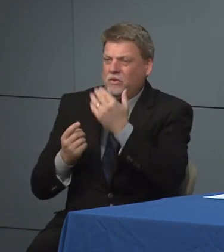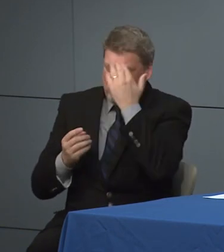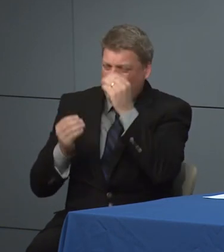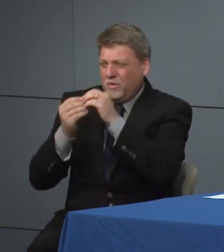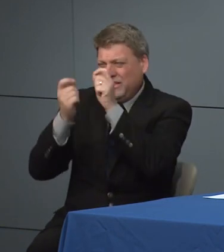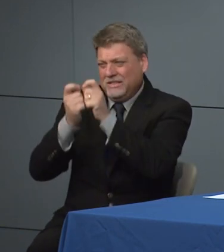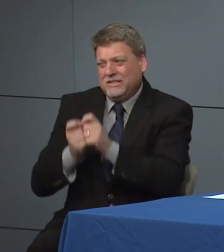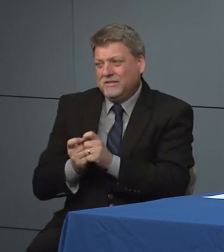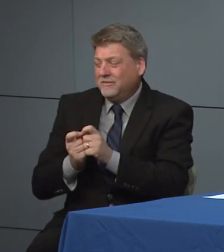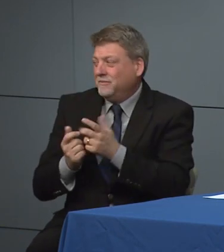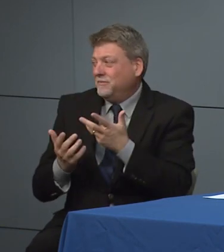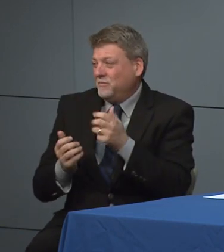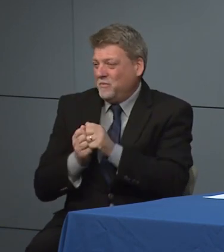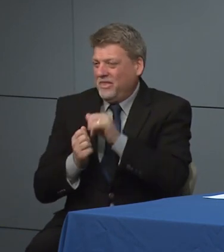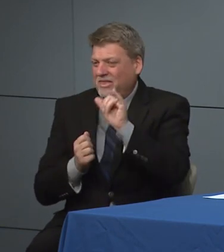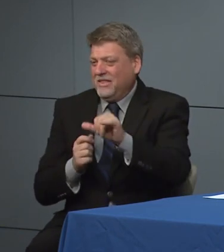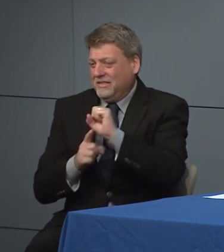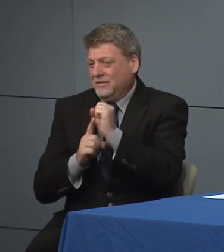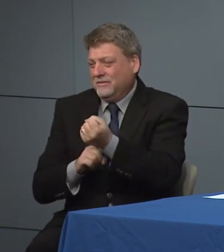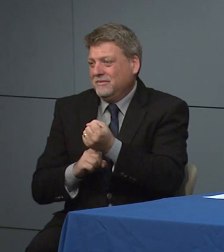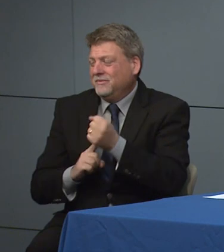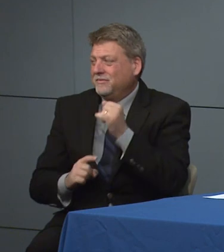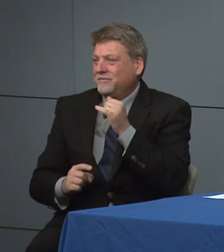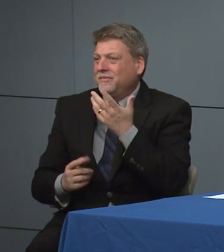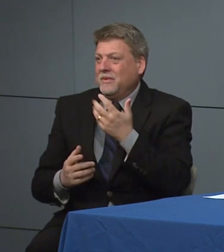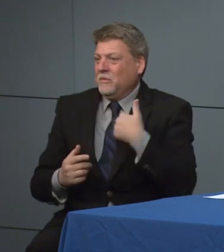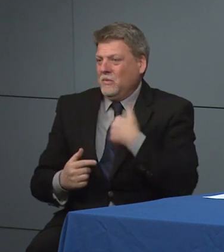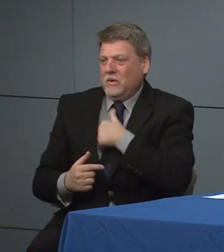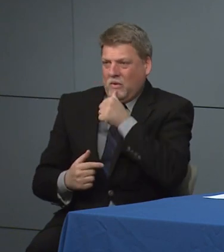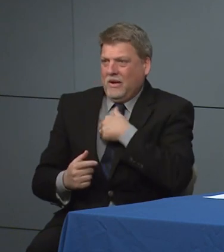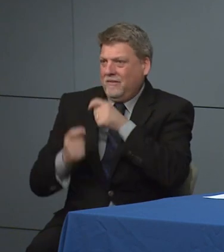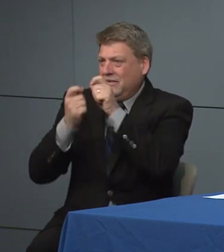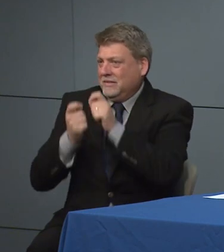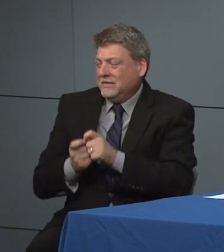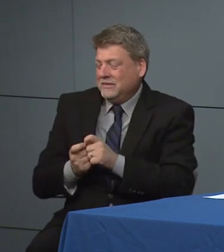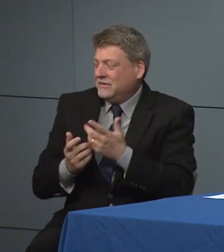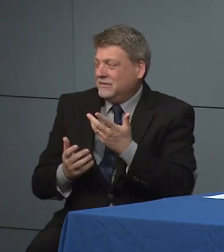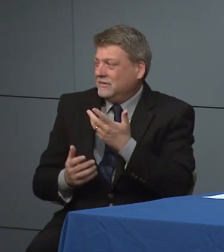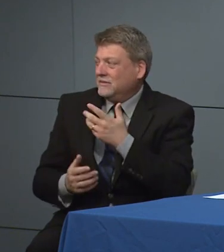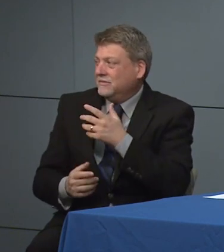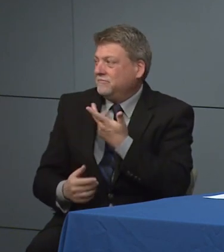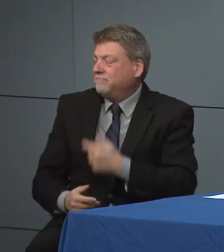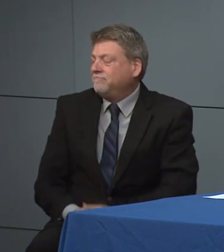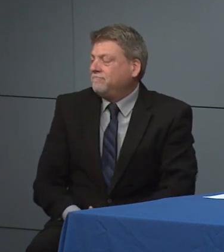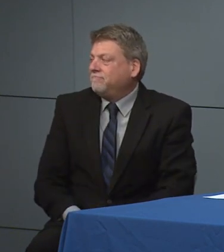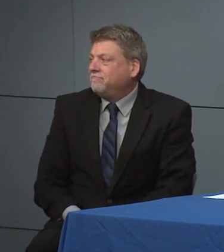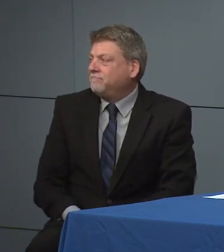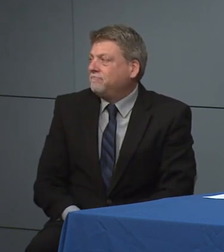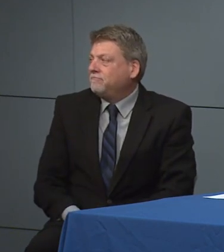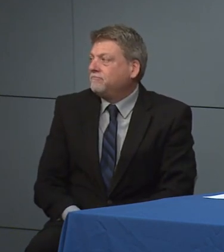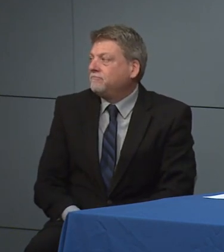entonces, serían ellos que podrían dar más detalles en cuanto a esto entonces no tenemos esos detalles de esas